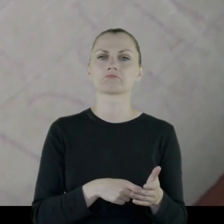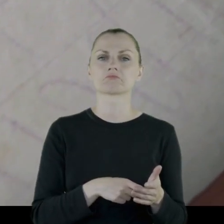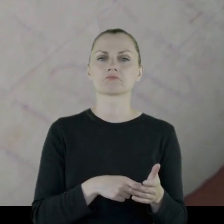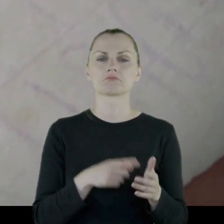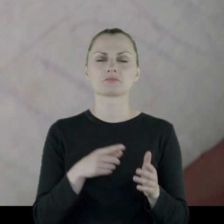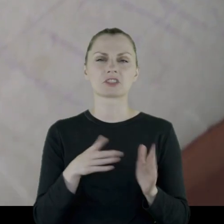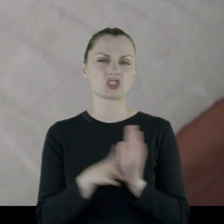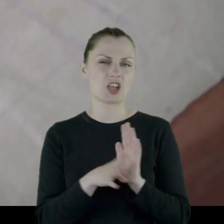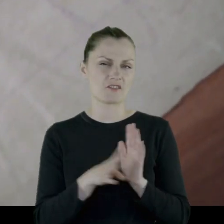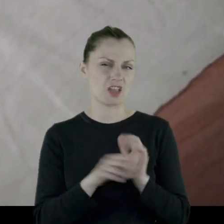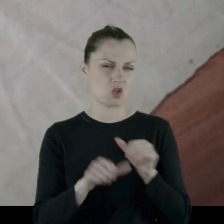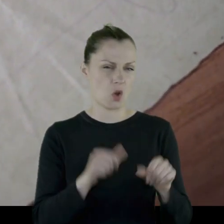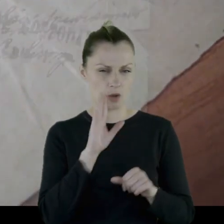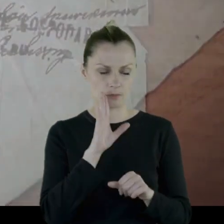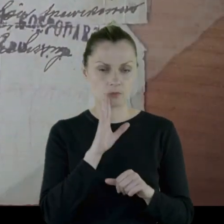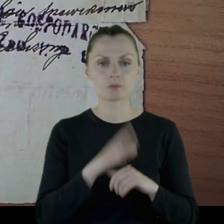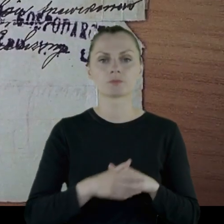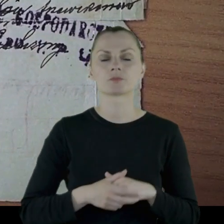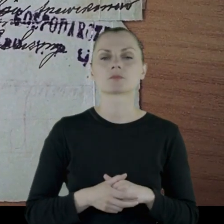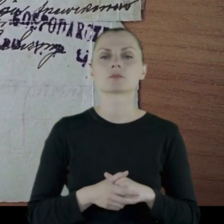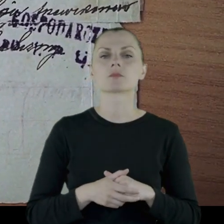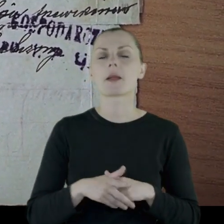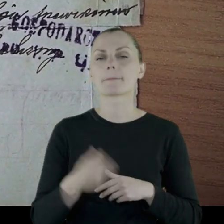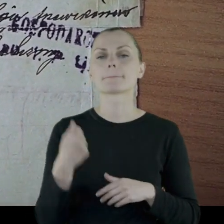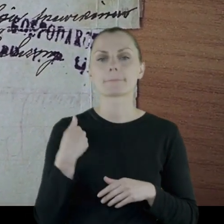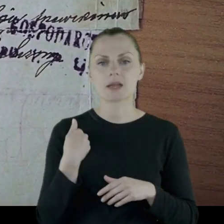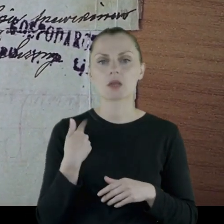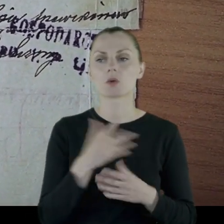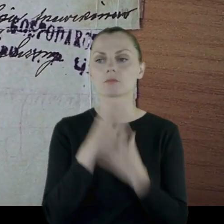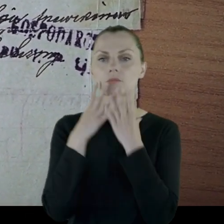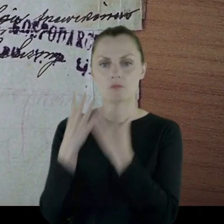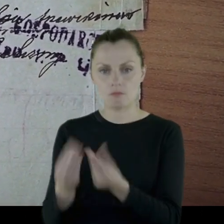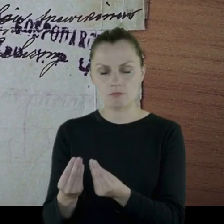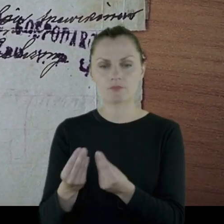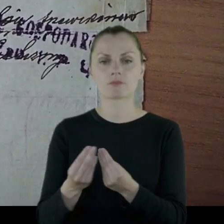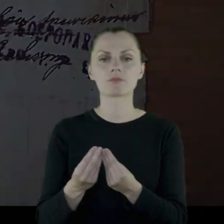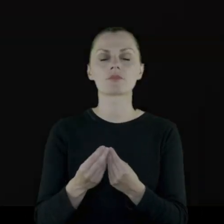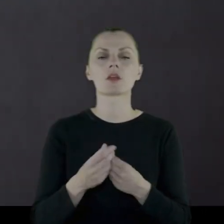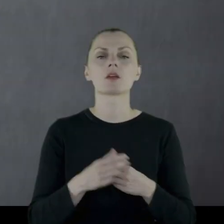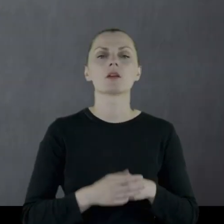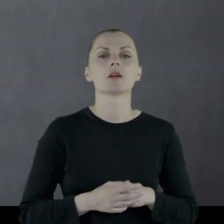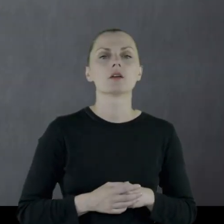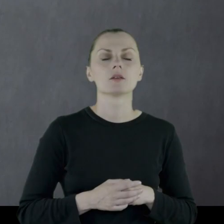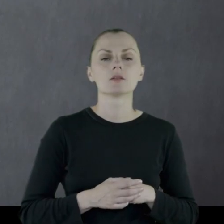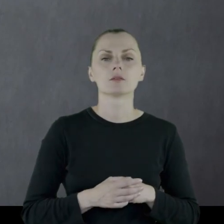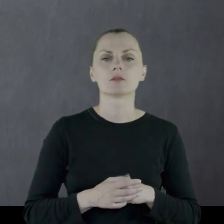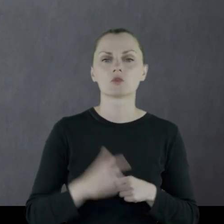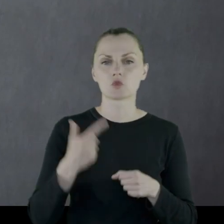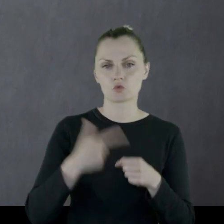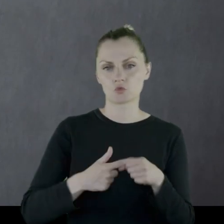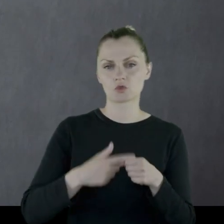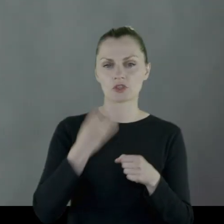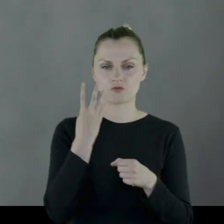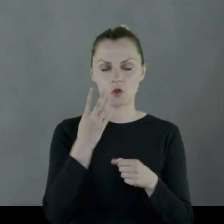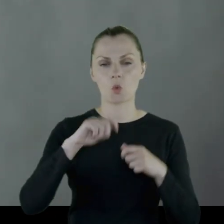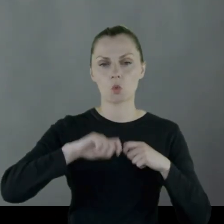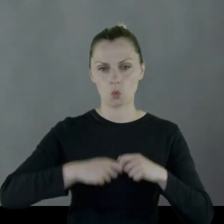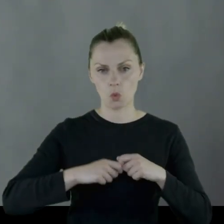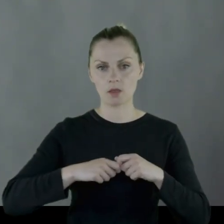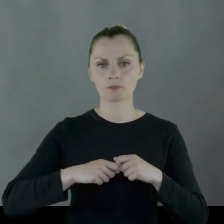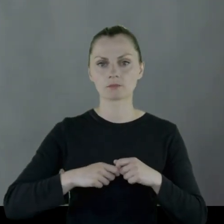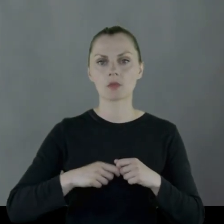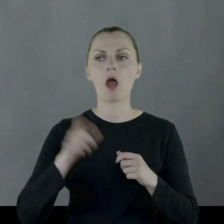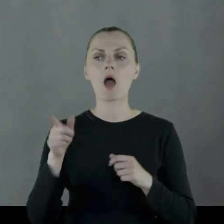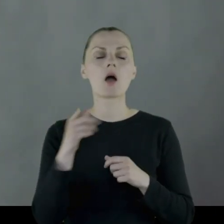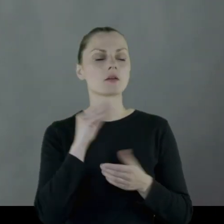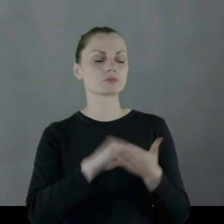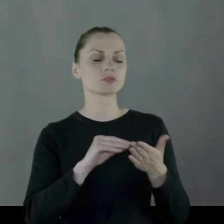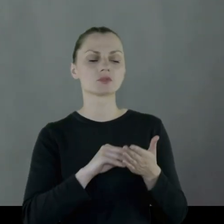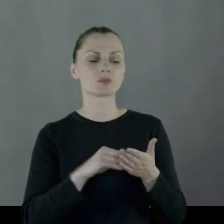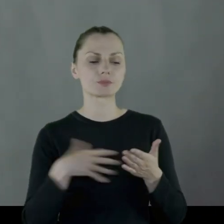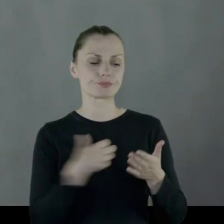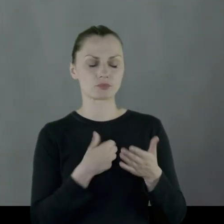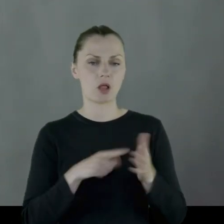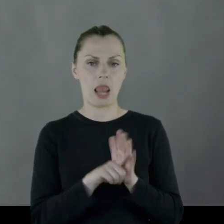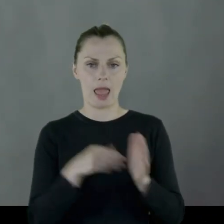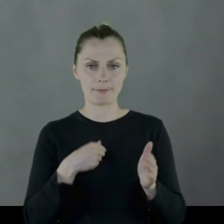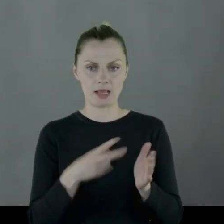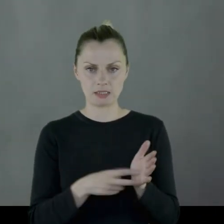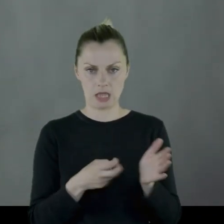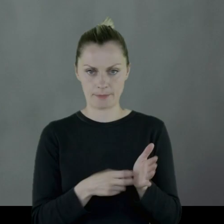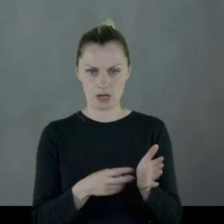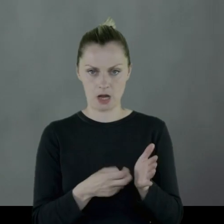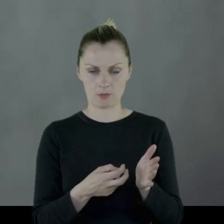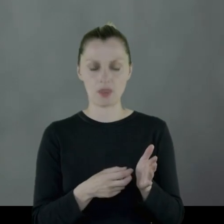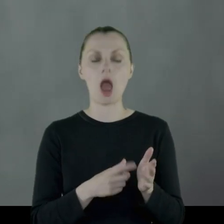W '19 bodajże roku pisze: "Były podarunki 24. grudnia, dla mnie zabrakło" z wyraźnym żalem napisał.